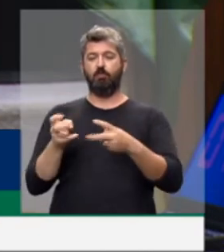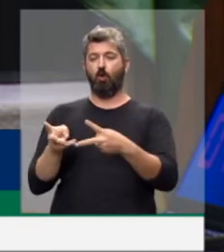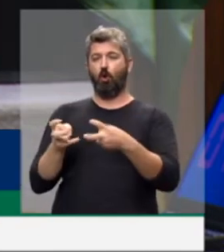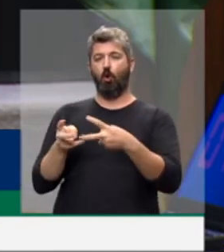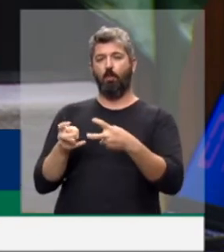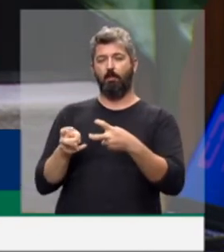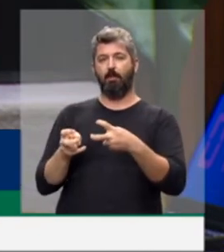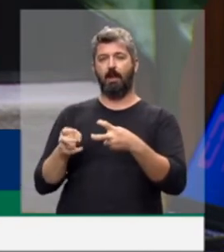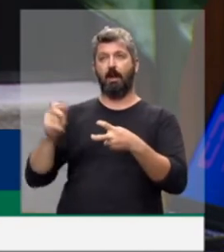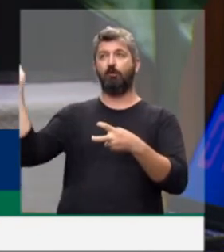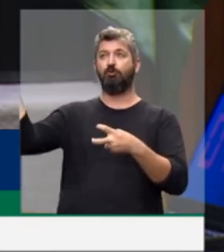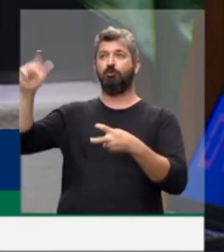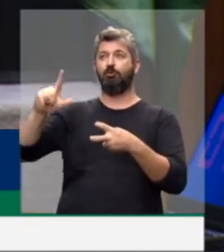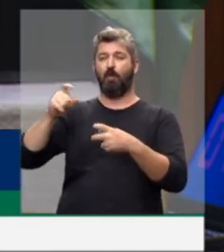ESSE TEMA, MAS TRAZ O TEMA